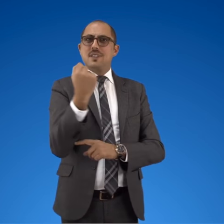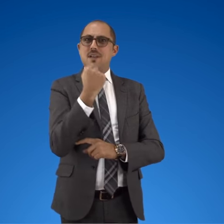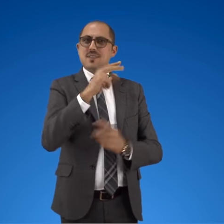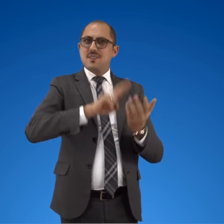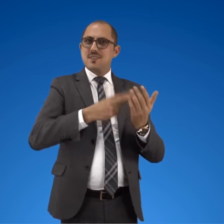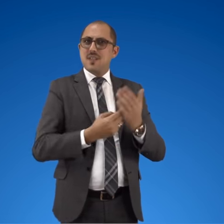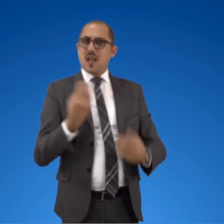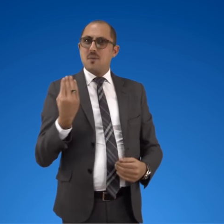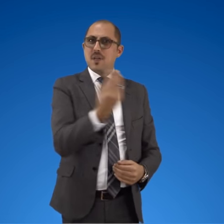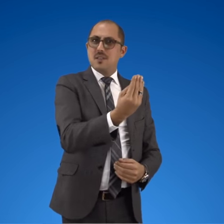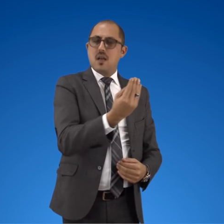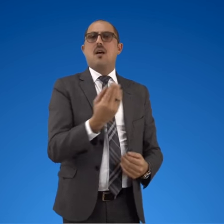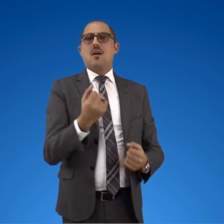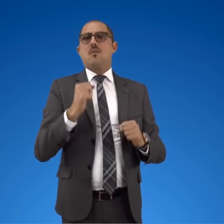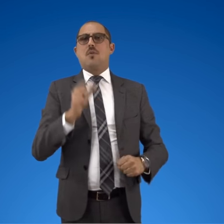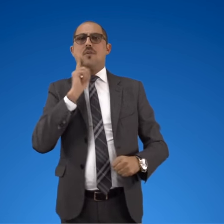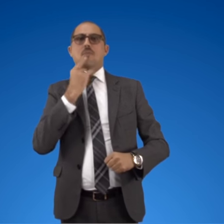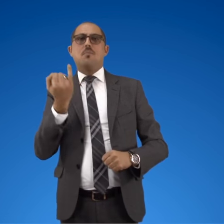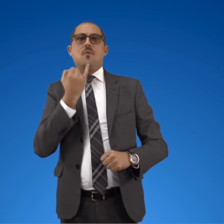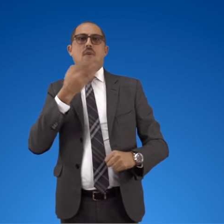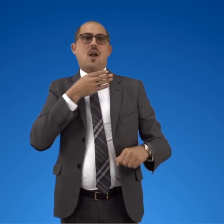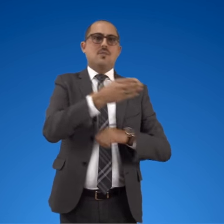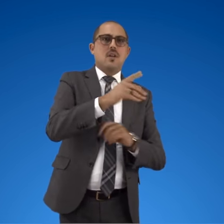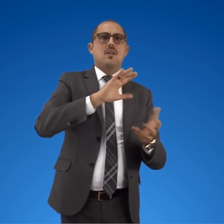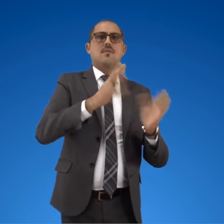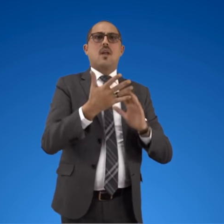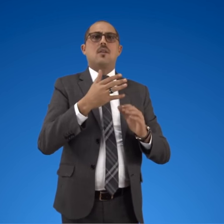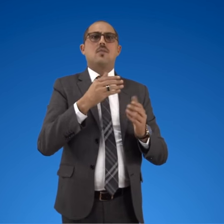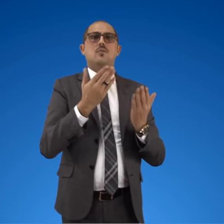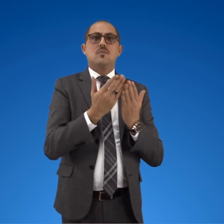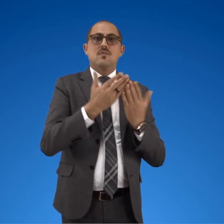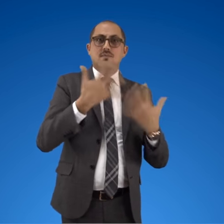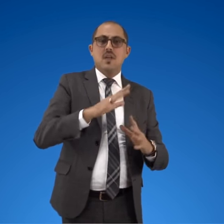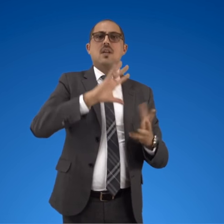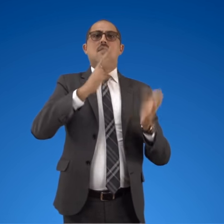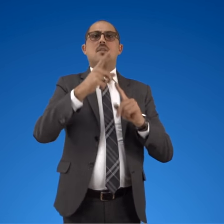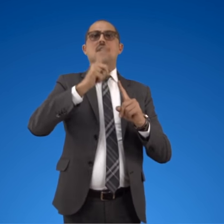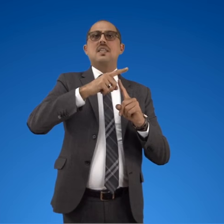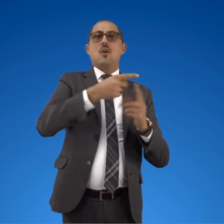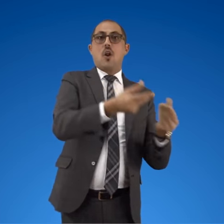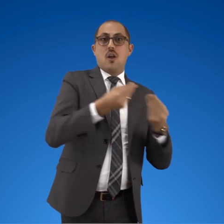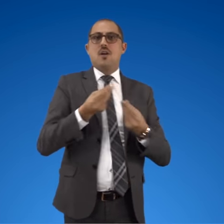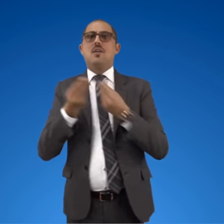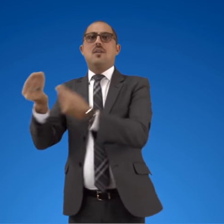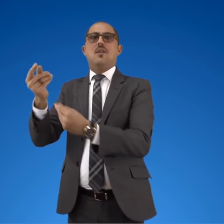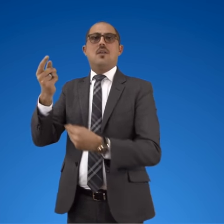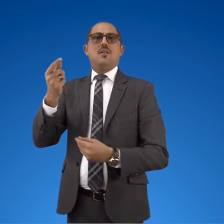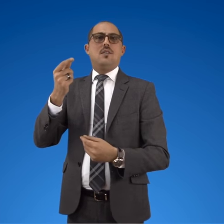servizio di interpretariato permettendo allo studente di conseguire il corso e prendere il titolo